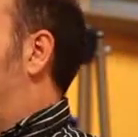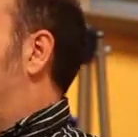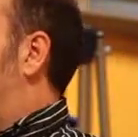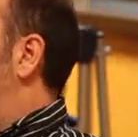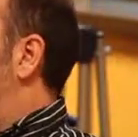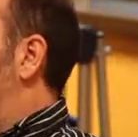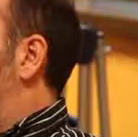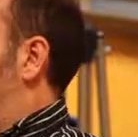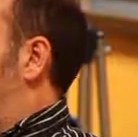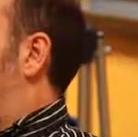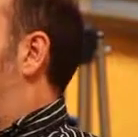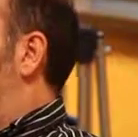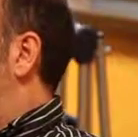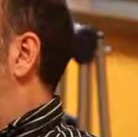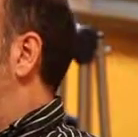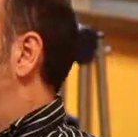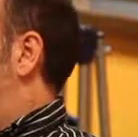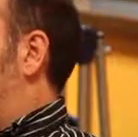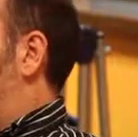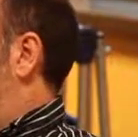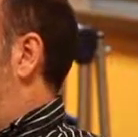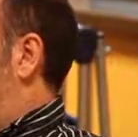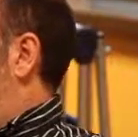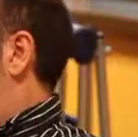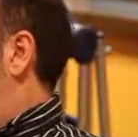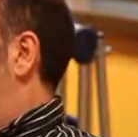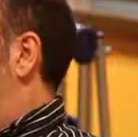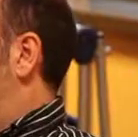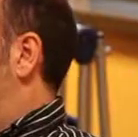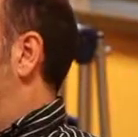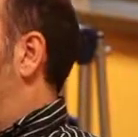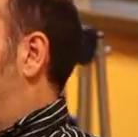el Banco de Valencia, que no es una caja pública, que ha tenido un agujero increíble,